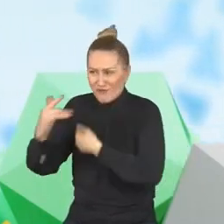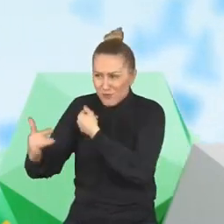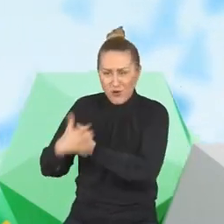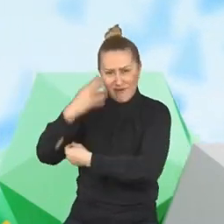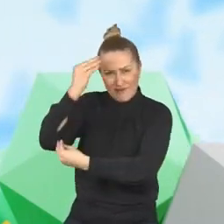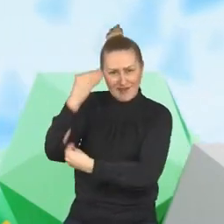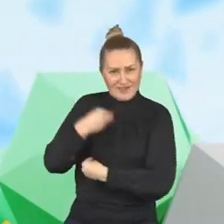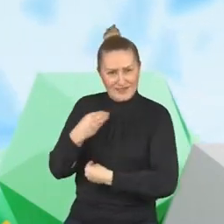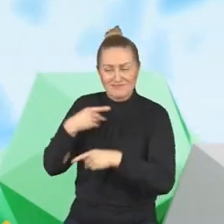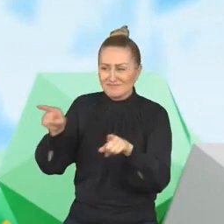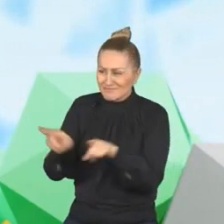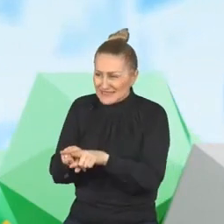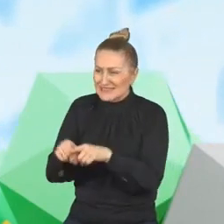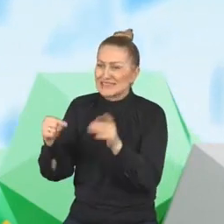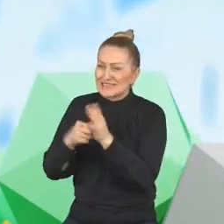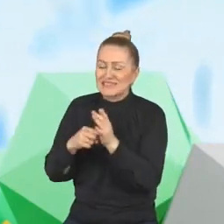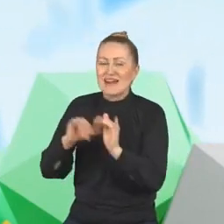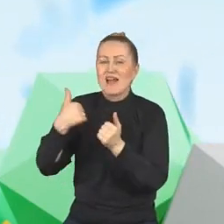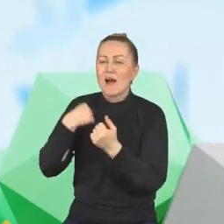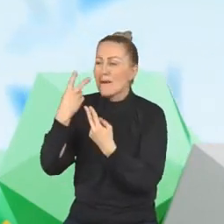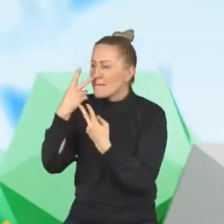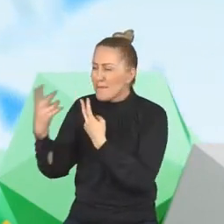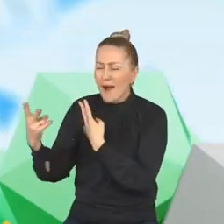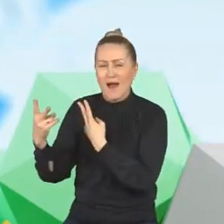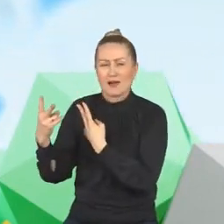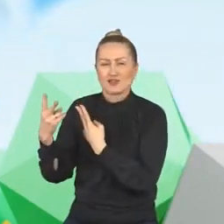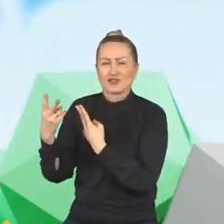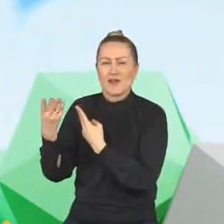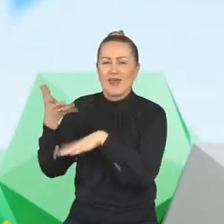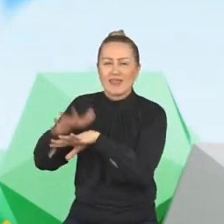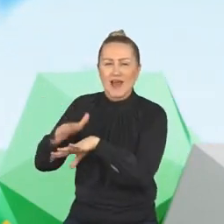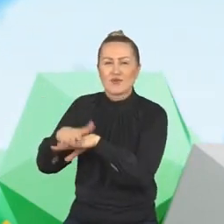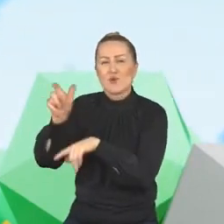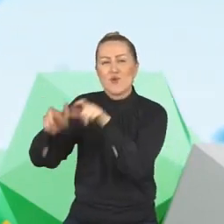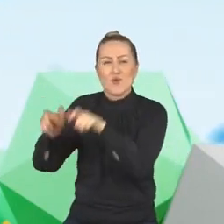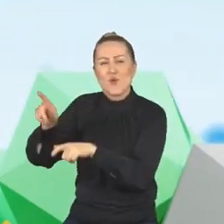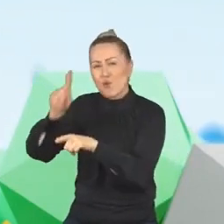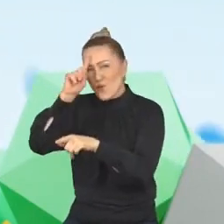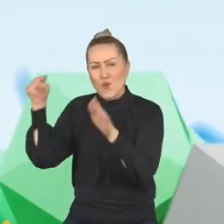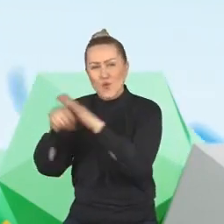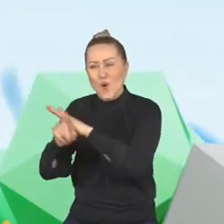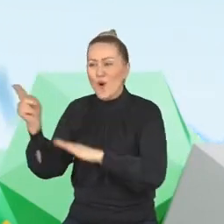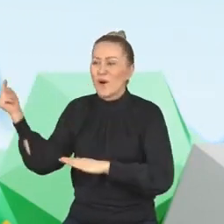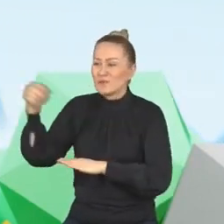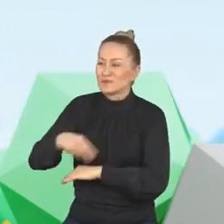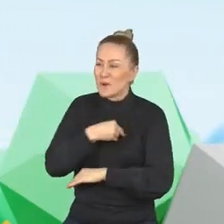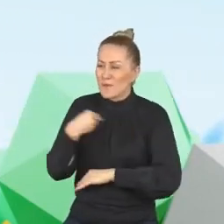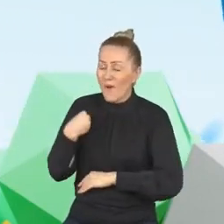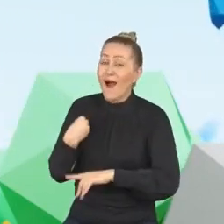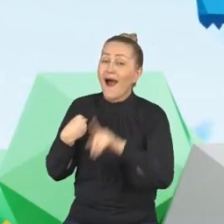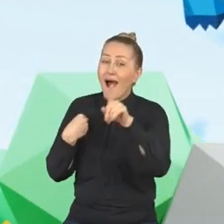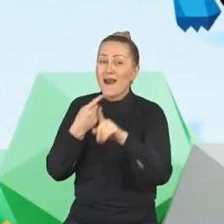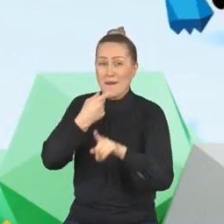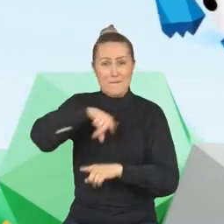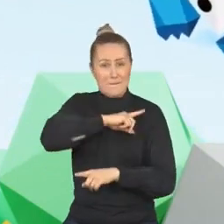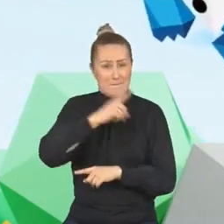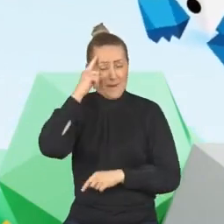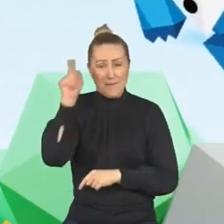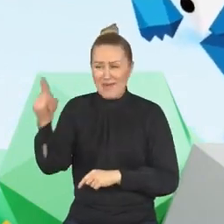może na to, w jaki sposób postrzegamy przybywających do Polski uchodźców, ale pamiętajmy o tym, że jest to historia jednostkowa i ona nie powinna